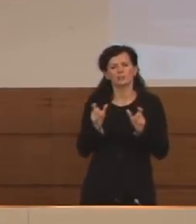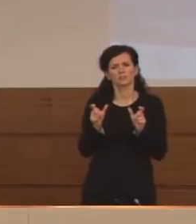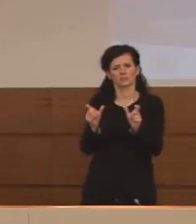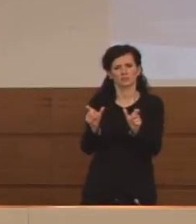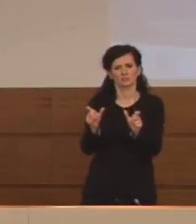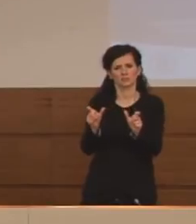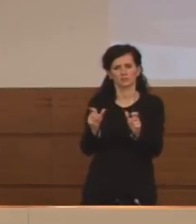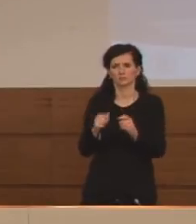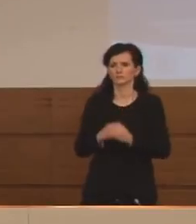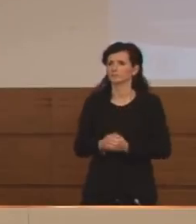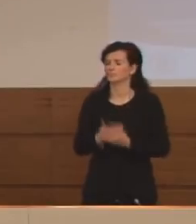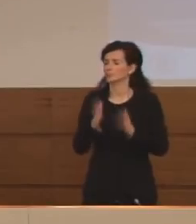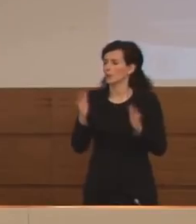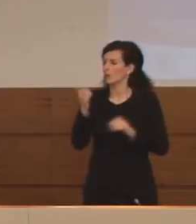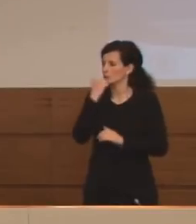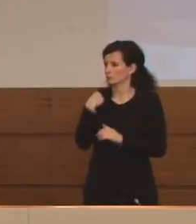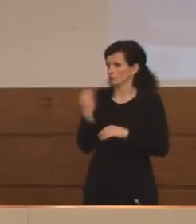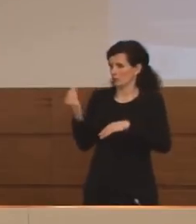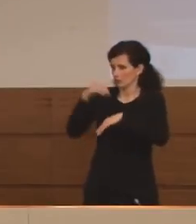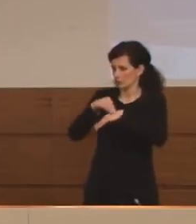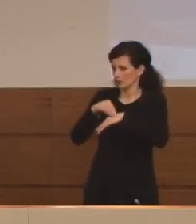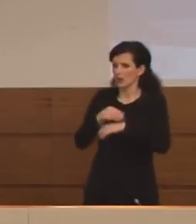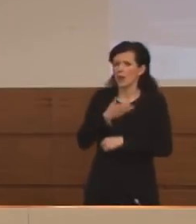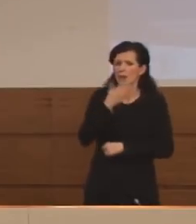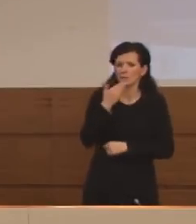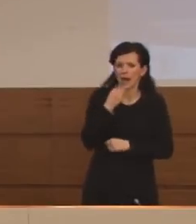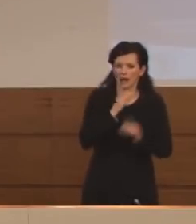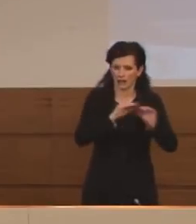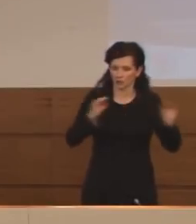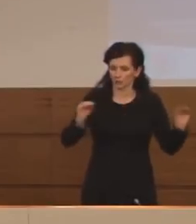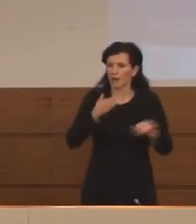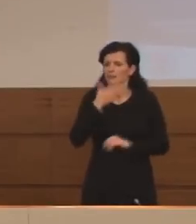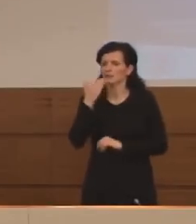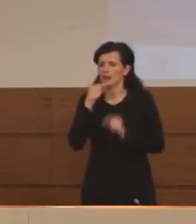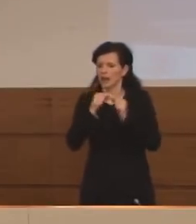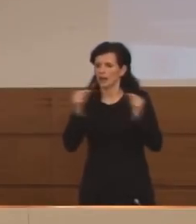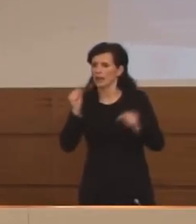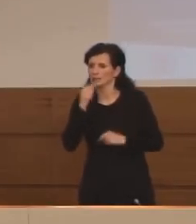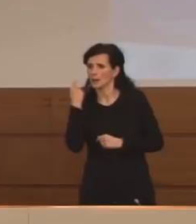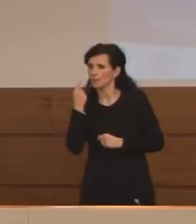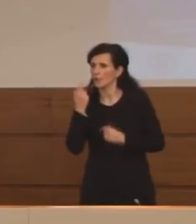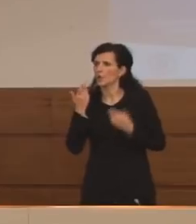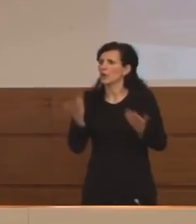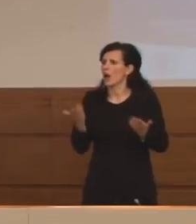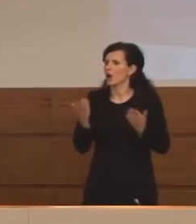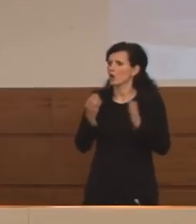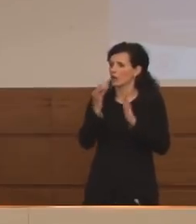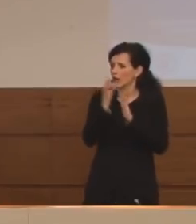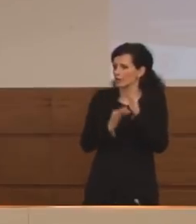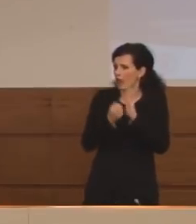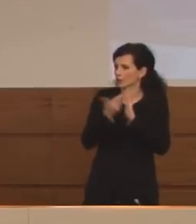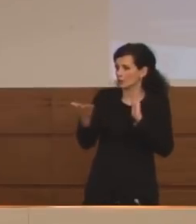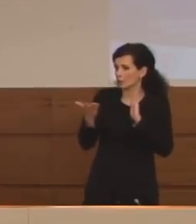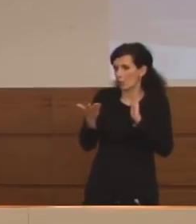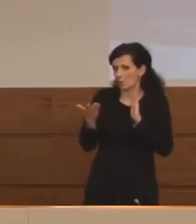Però mi lego soloa questo: meno reagenti, meno tamponi, i dati allora non sono quelli, cioè, i dati che raccontiamo sono una parte.